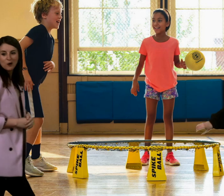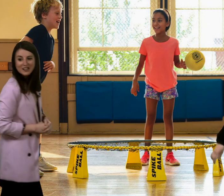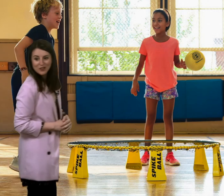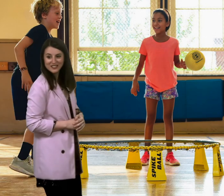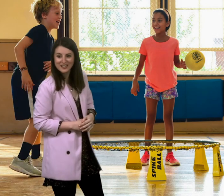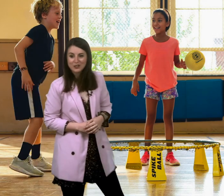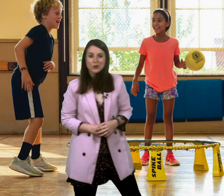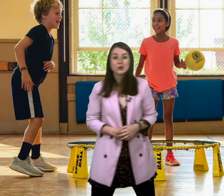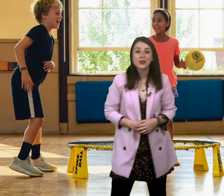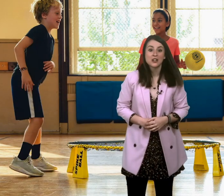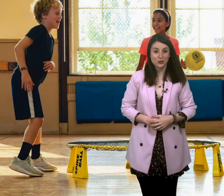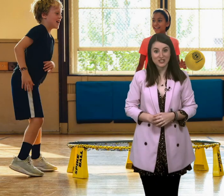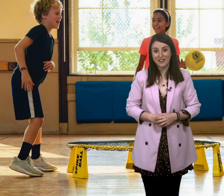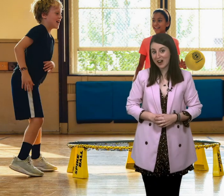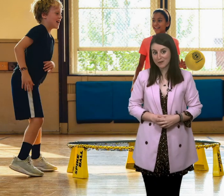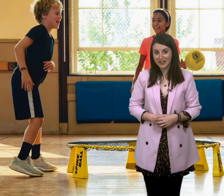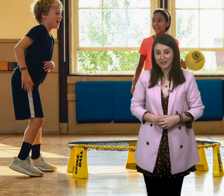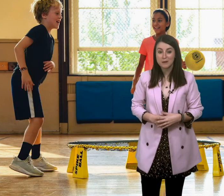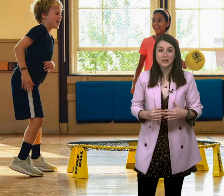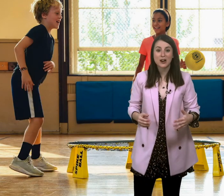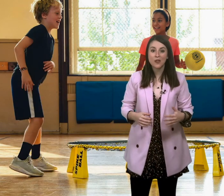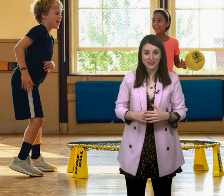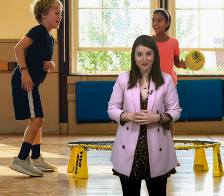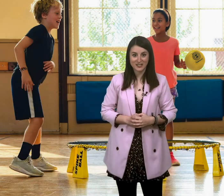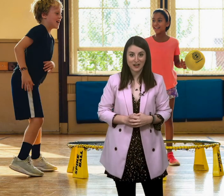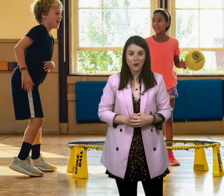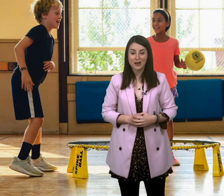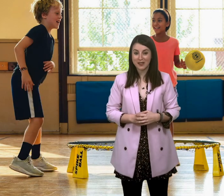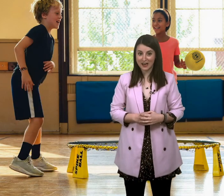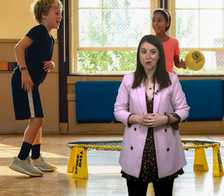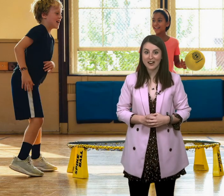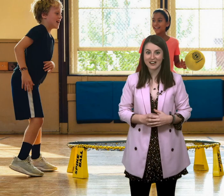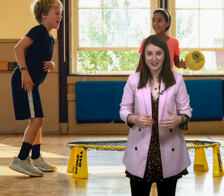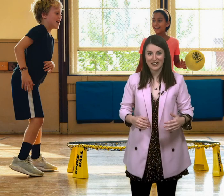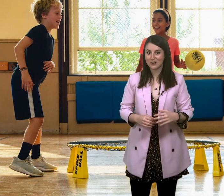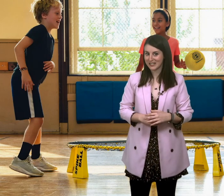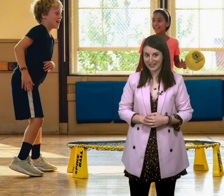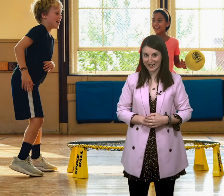Hola a todas y a todos. Yo soy Sandra Haro Márquez, personal docente e investigador en Medialab UGR, en la universidad de Granada.